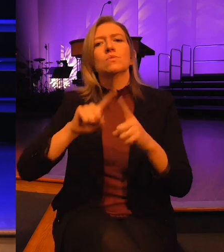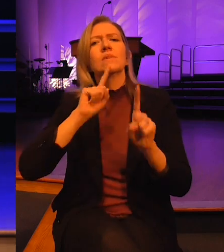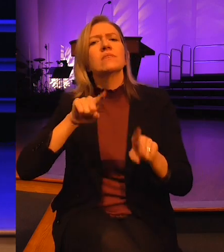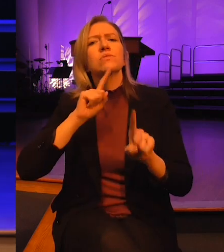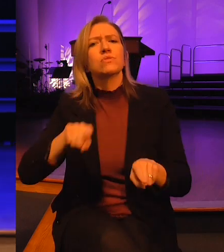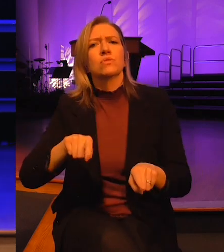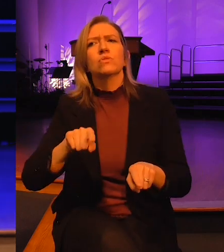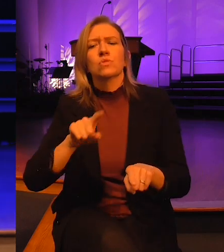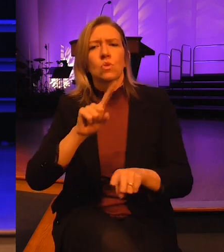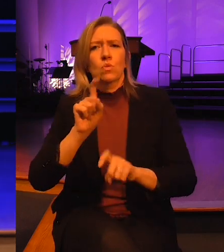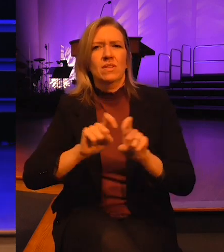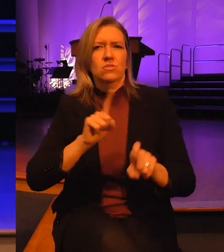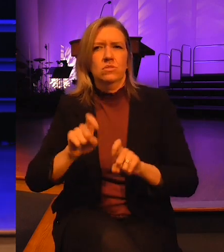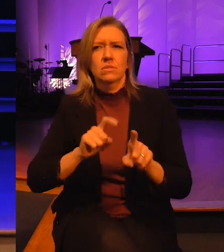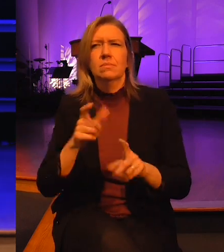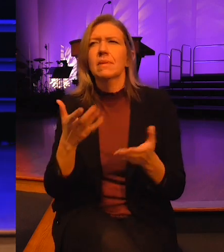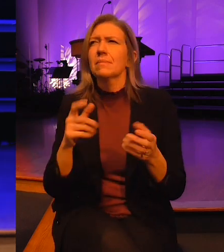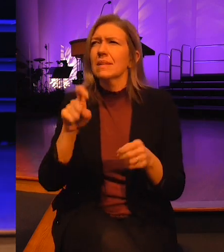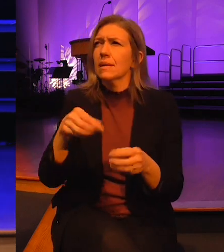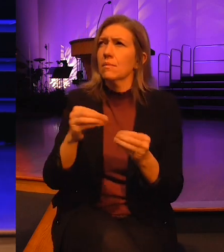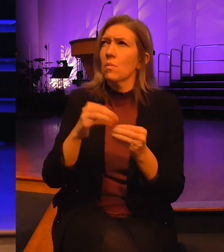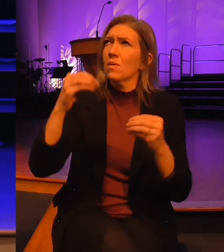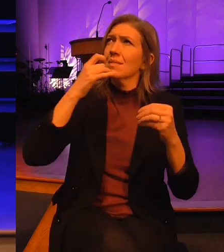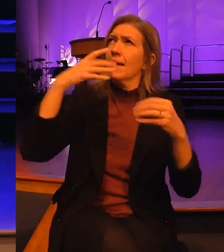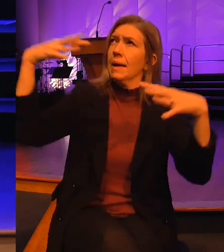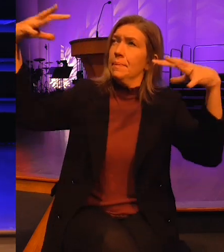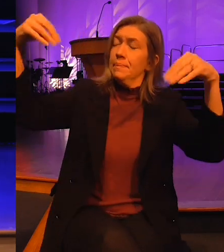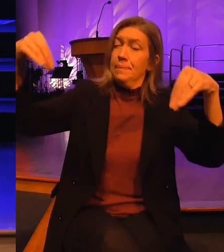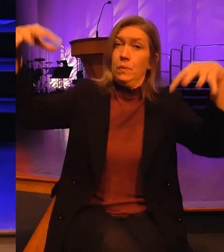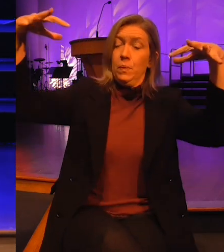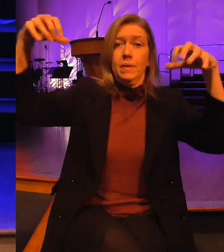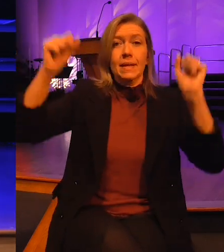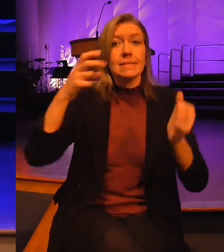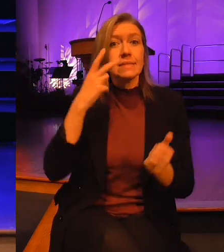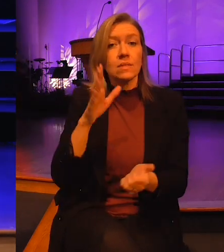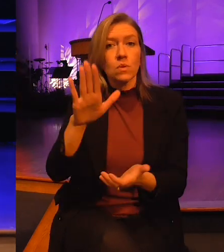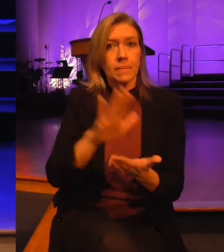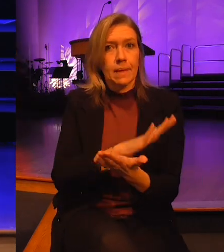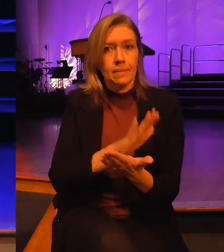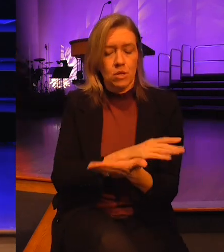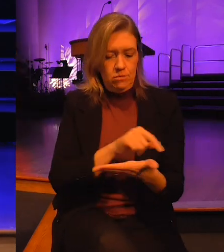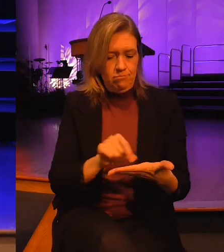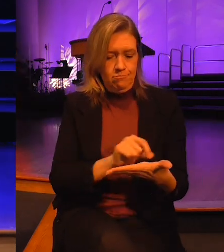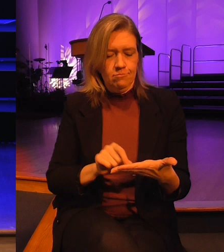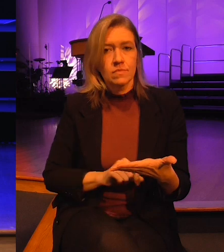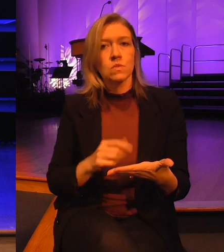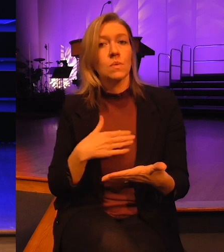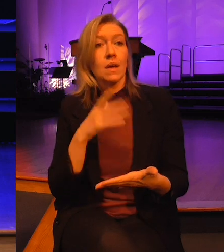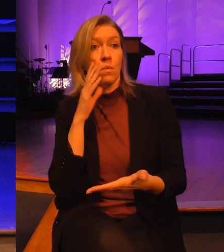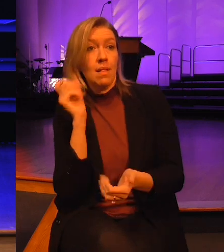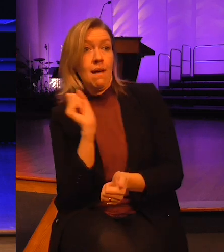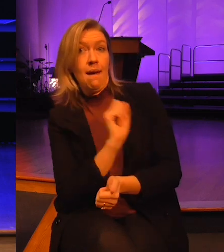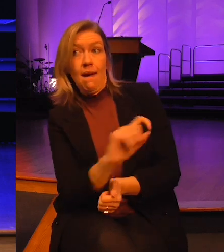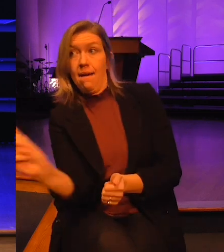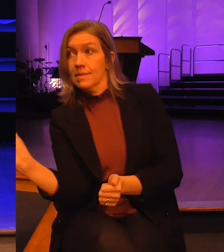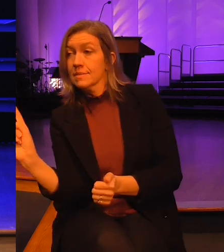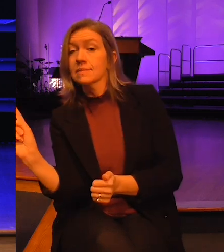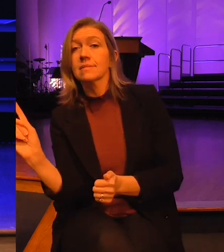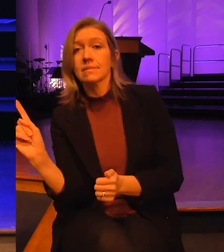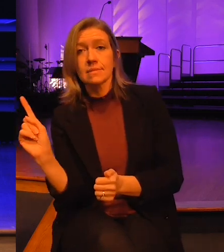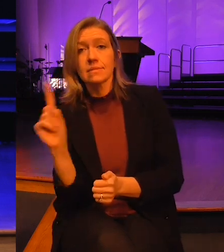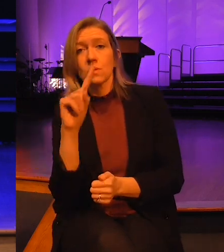puedan ver sus documentos. Voy a hacer una pregunta y no tendrás